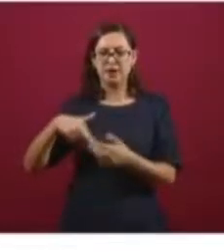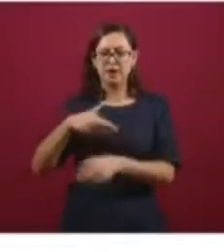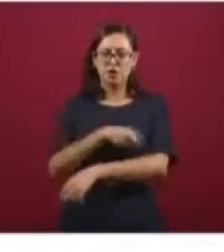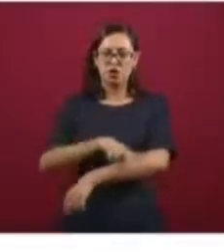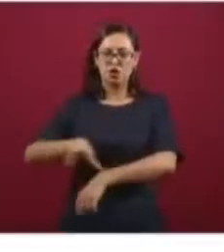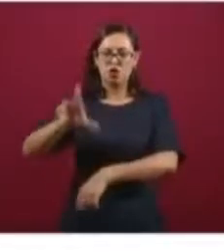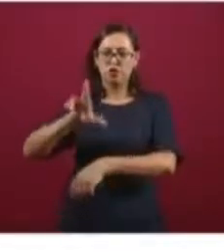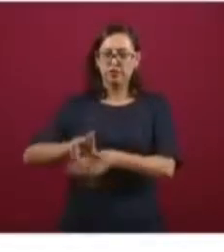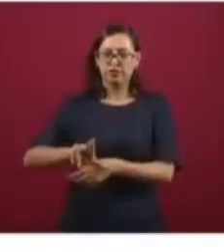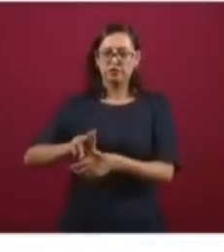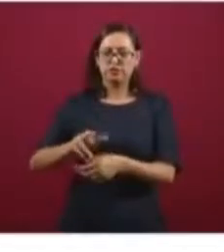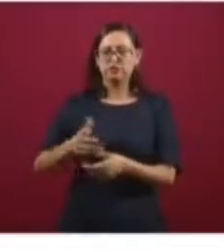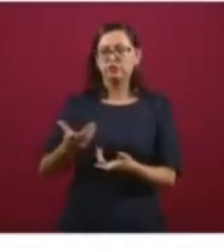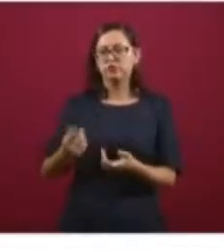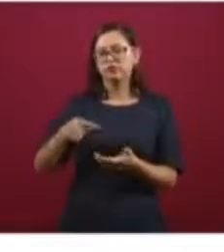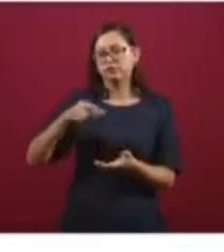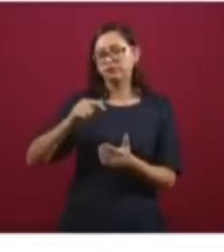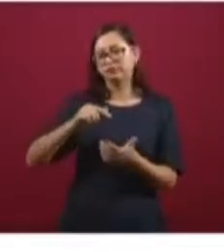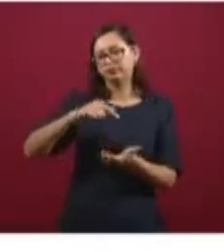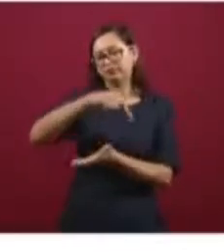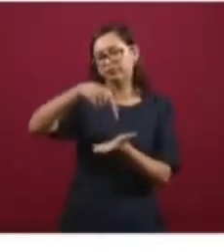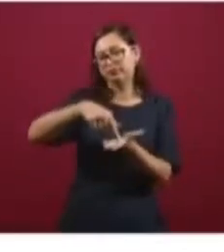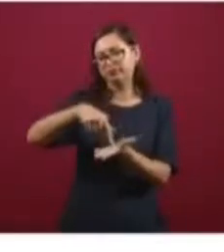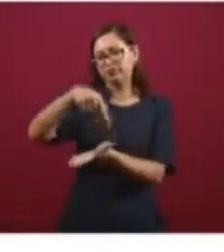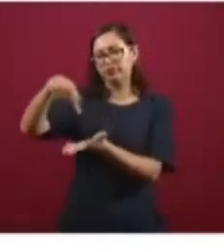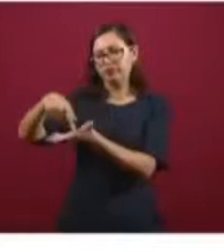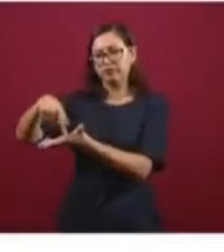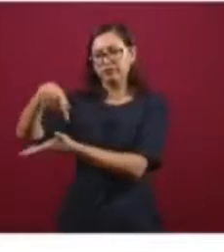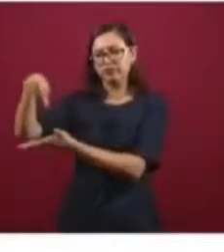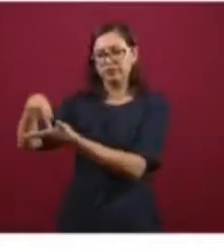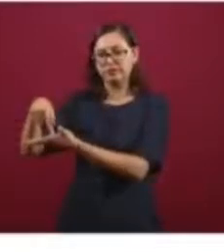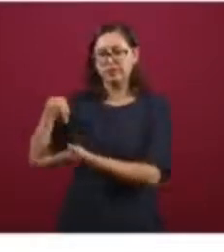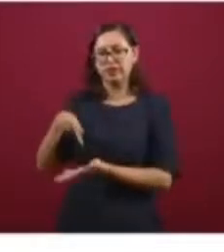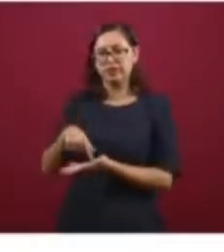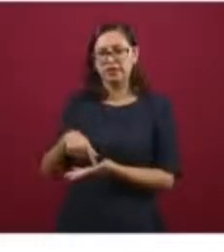es decir, coordinaciones regionales son los espacios geográficos en los cuales opera